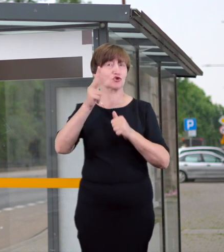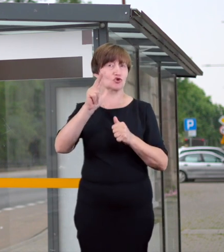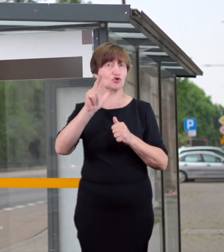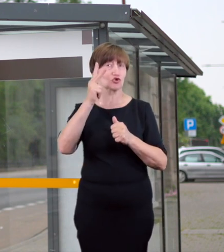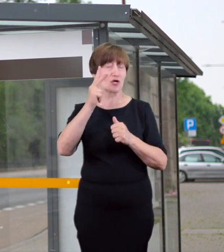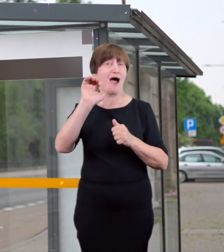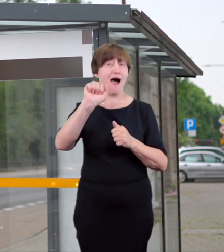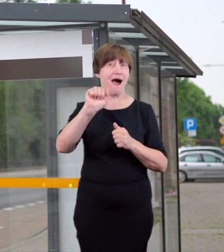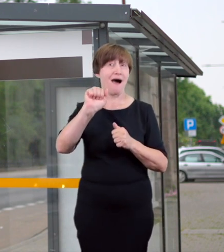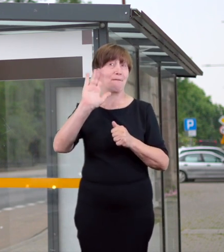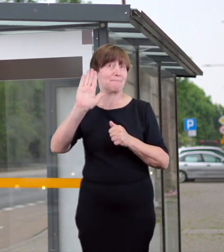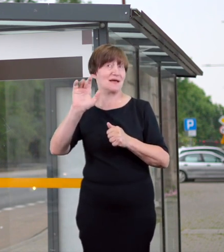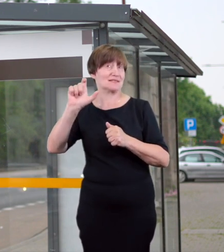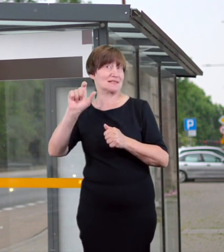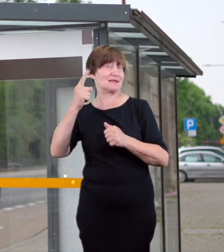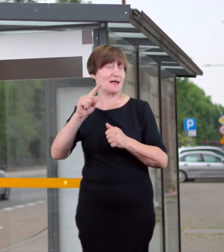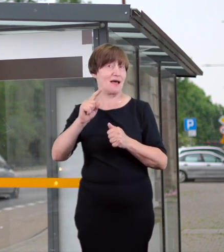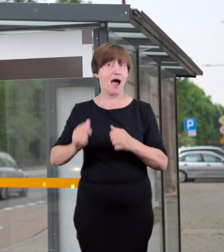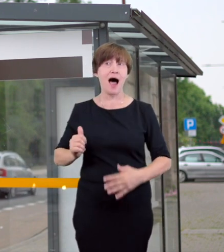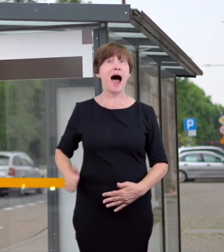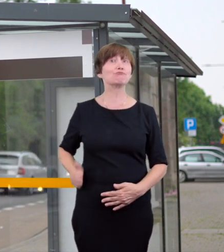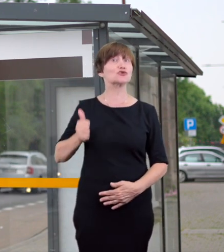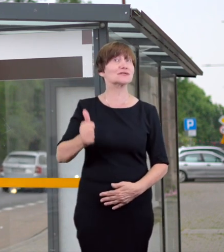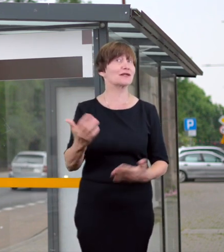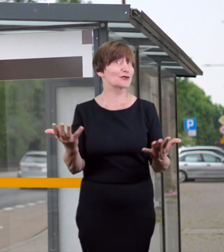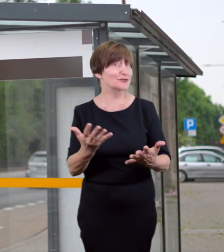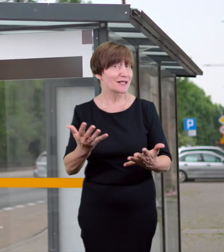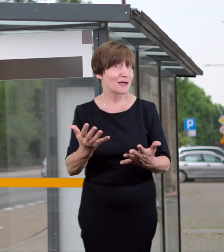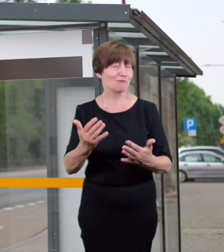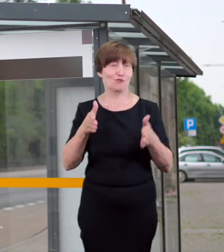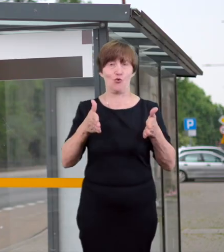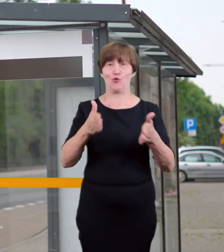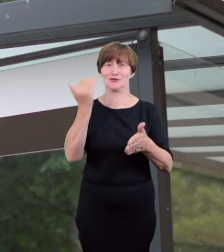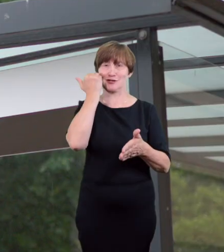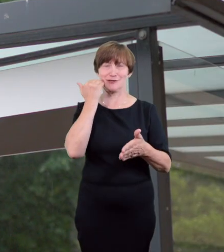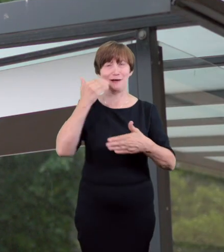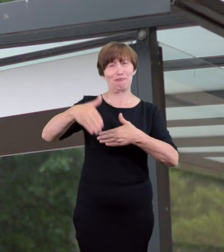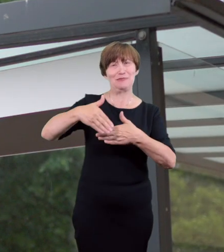się w linii prostej kilkanaście metrów od wejścia na scenę kameralną